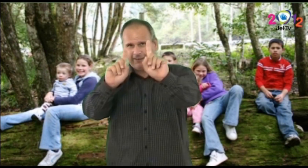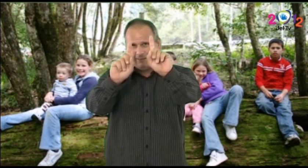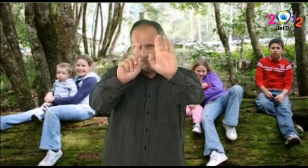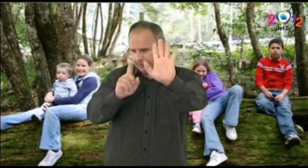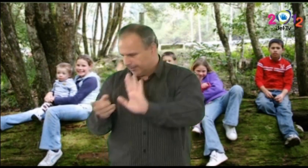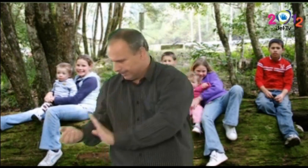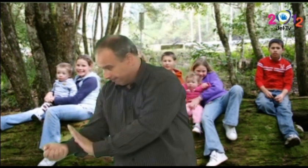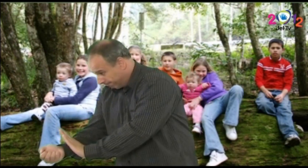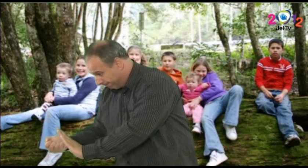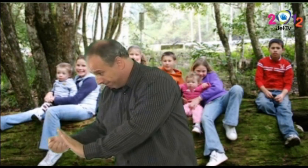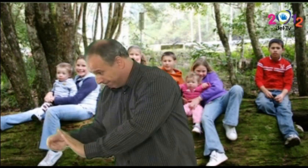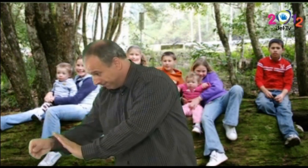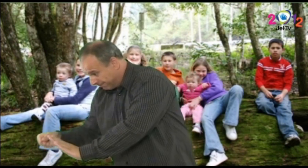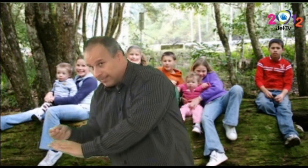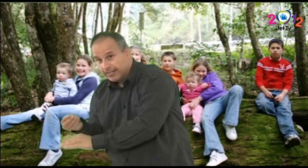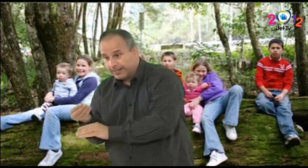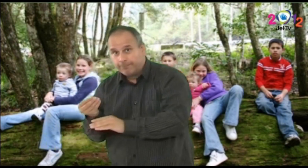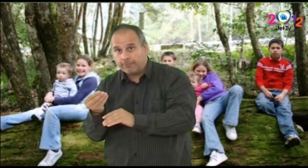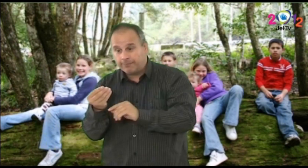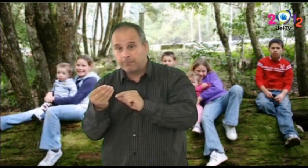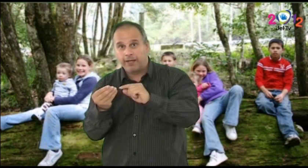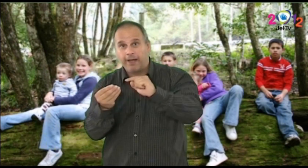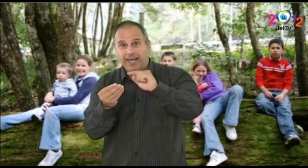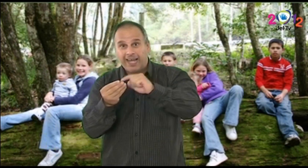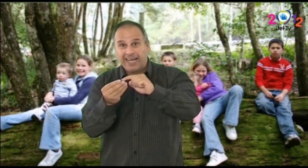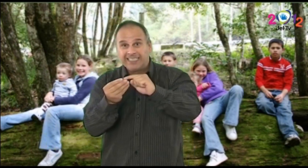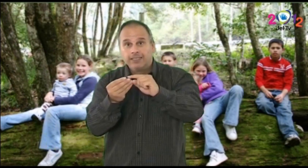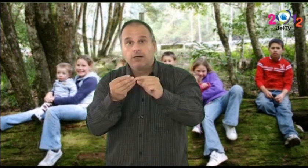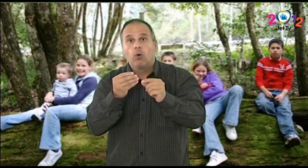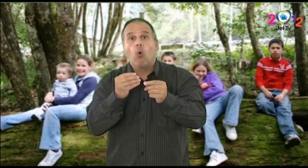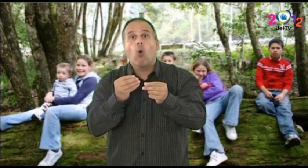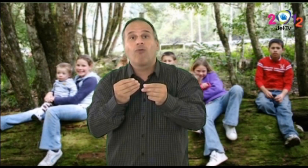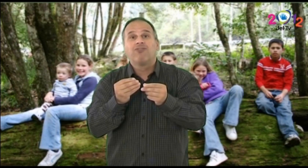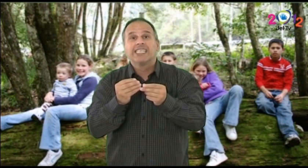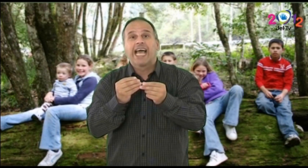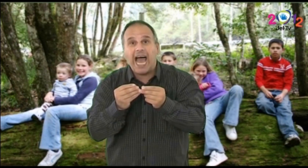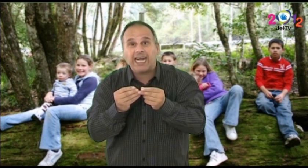Elõvesz a fiókjából valamit és mondja: ez óvszer.